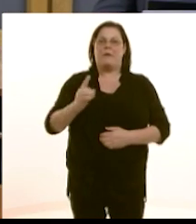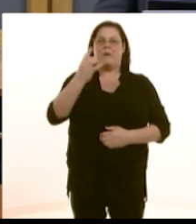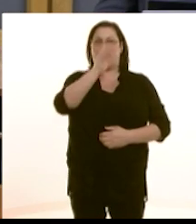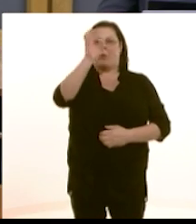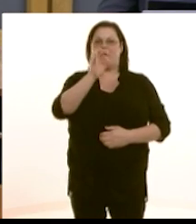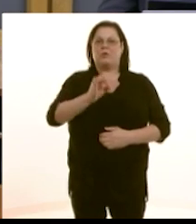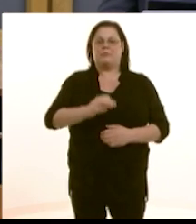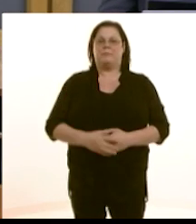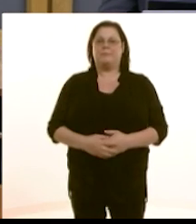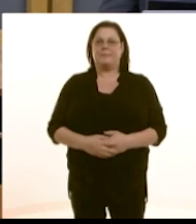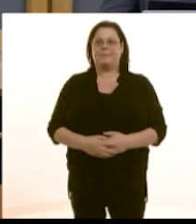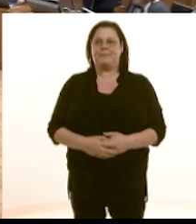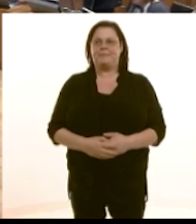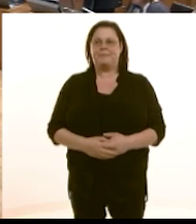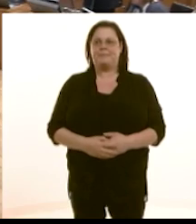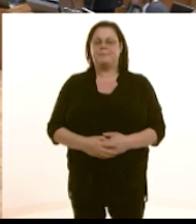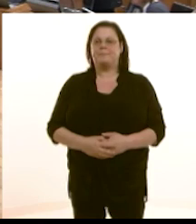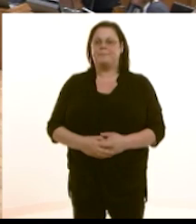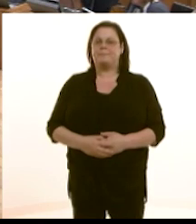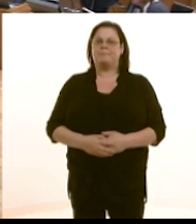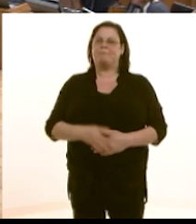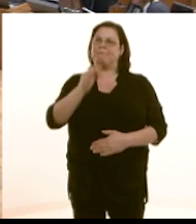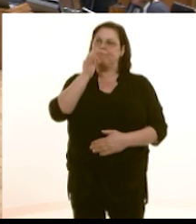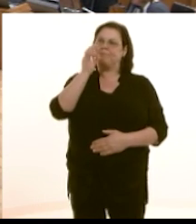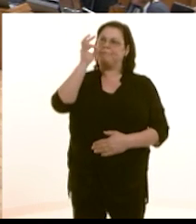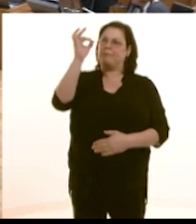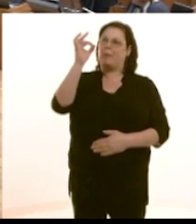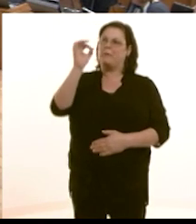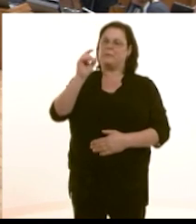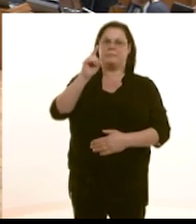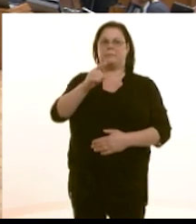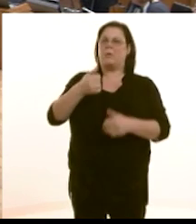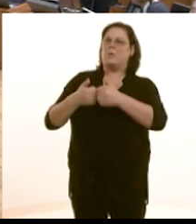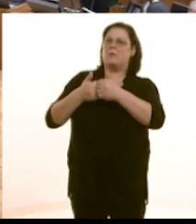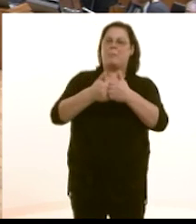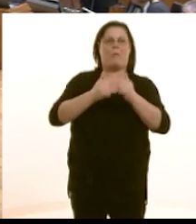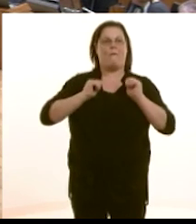Llyr Gruffydd: 1. Pa fesurau arbennig y mae Llywodraeth Cymru yn eu cymryd i gefnogi ffermwyr